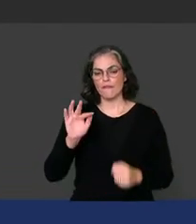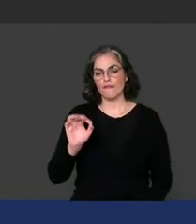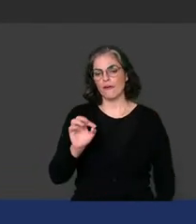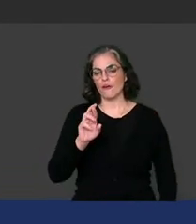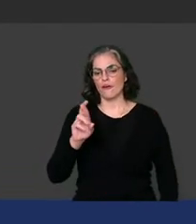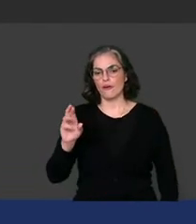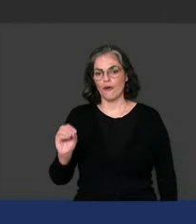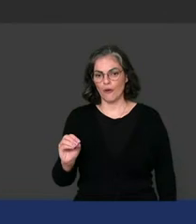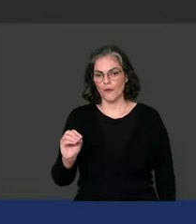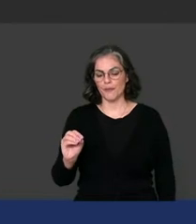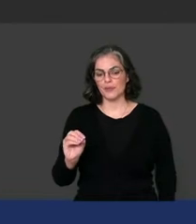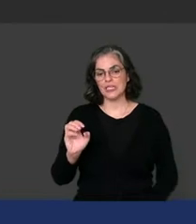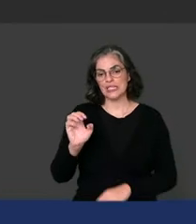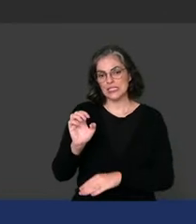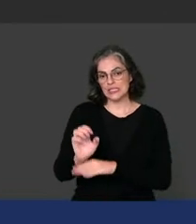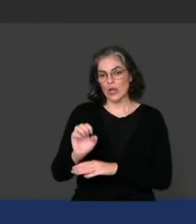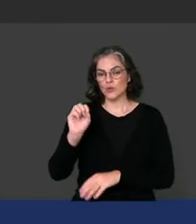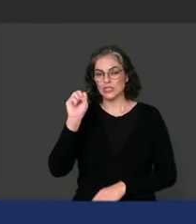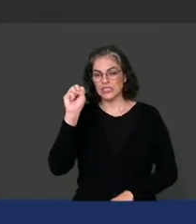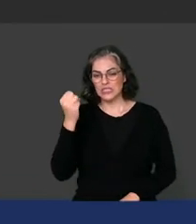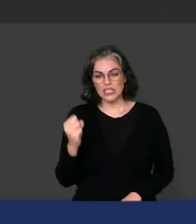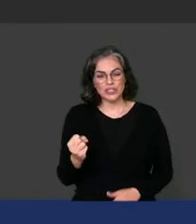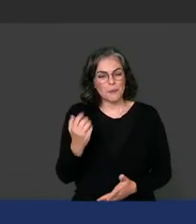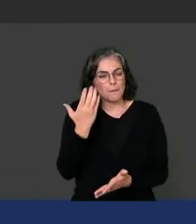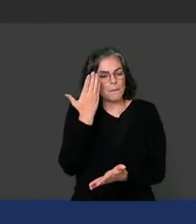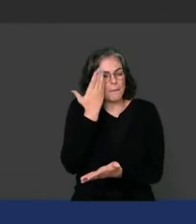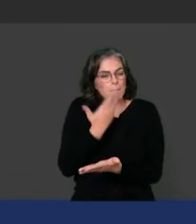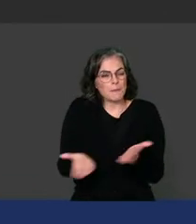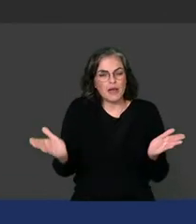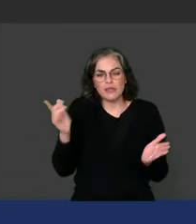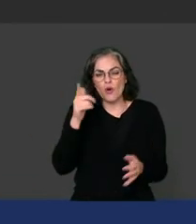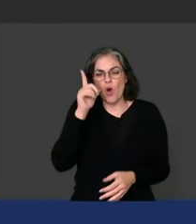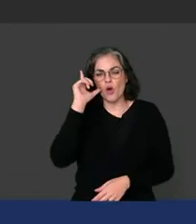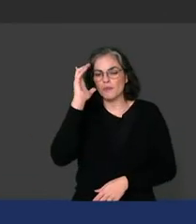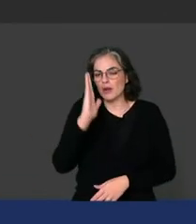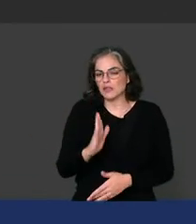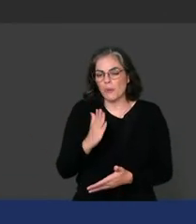MÚSICA, PARA O FORRÓ. SERGIPE, O BRASIL PERDEU ONTEM